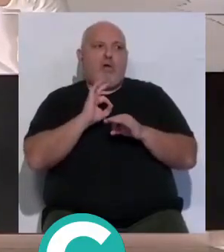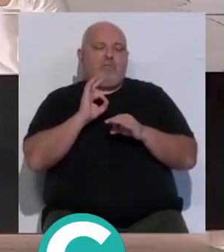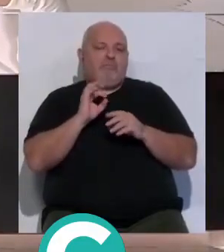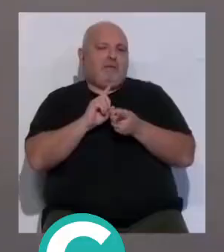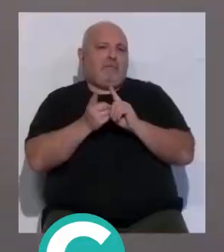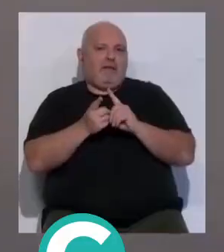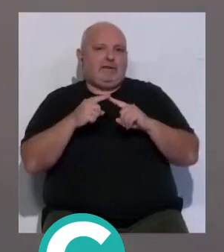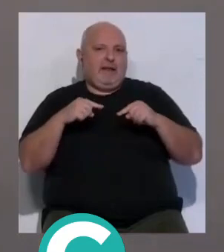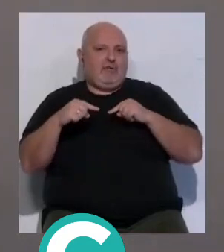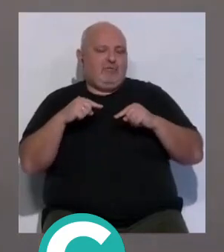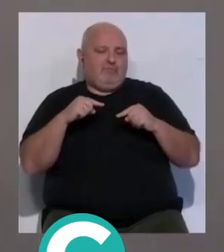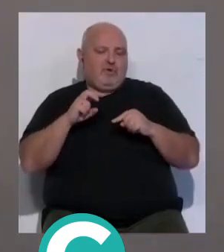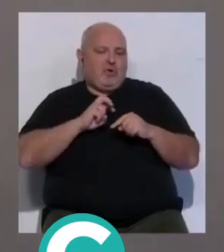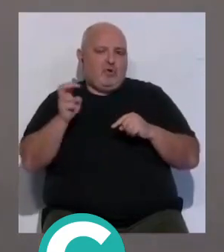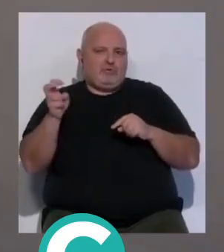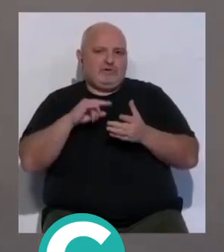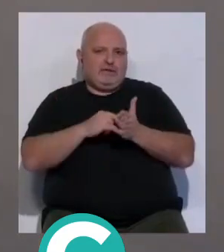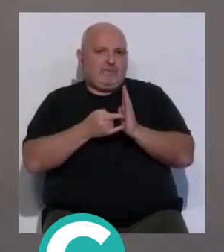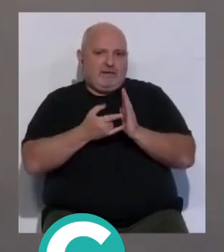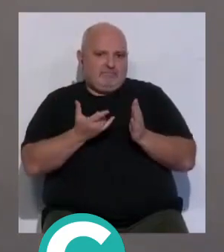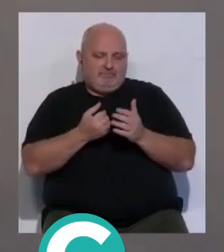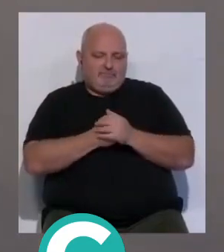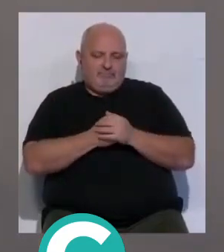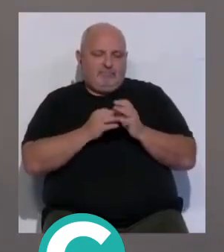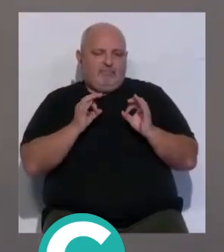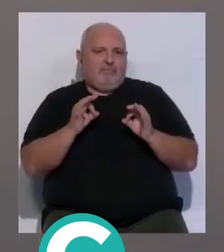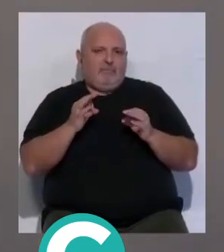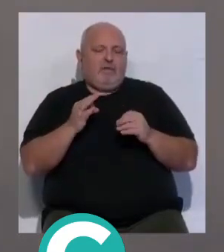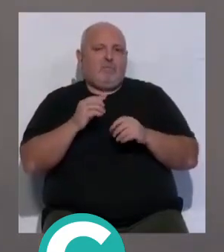cambiado de entrenador y cambiado todo todos los sistemas pero también ha sido muy deportivo por